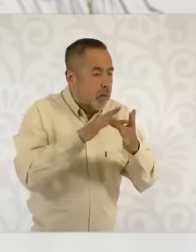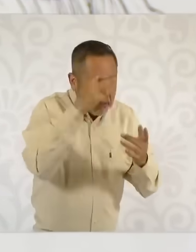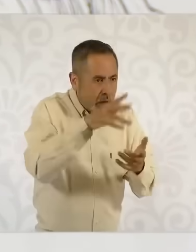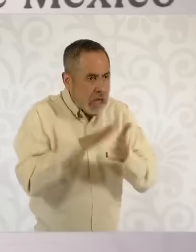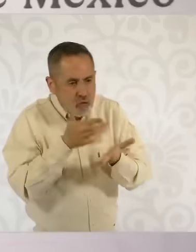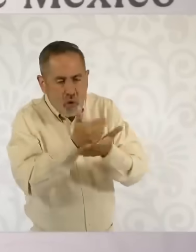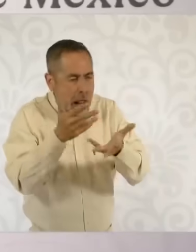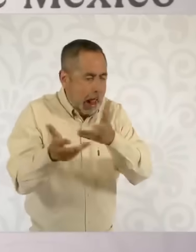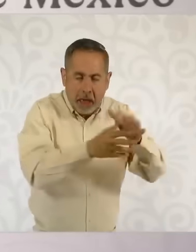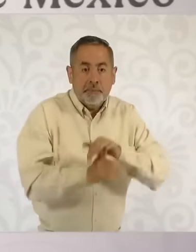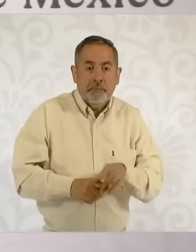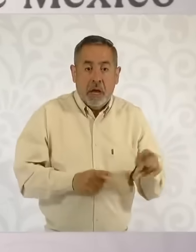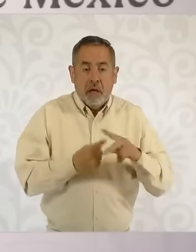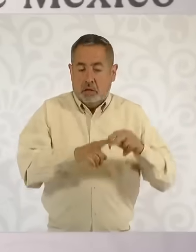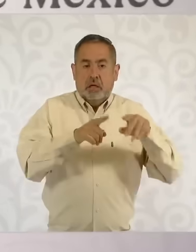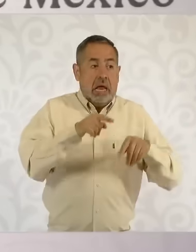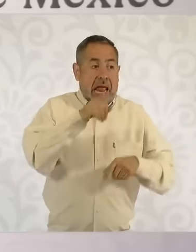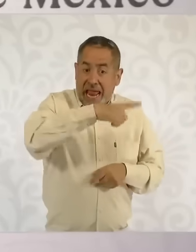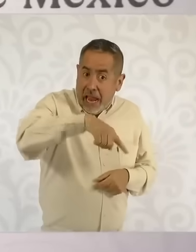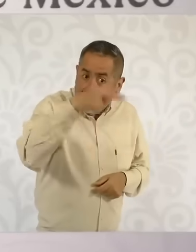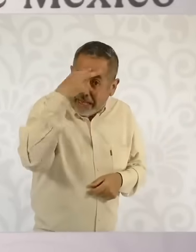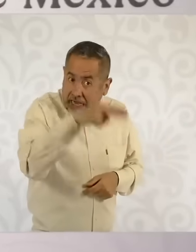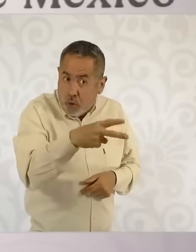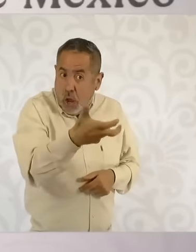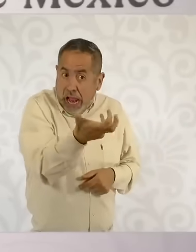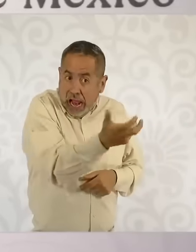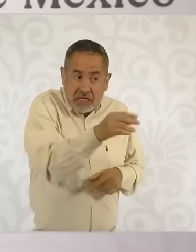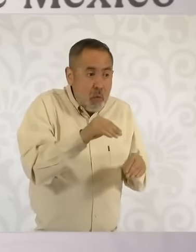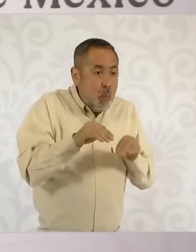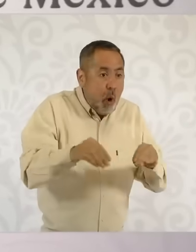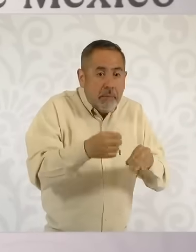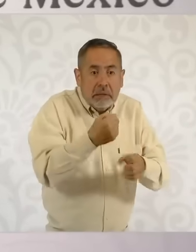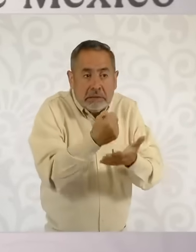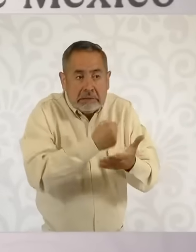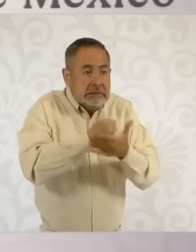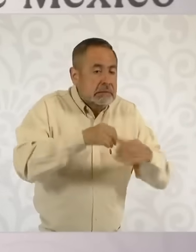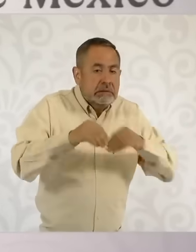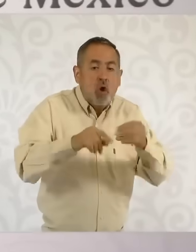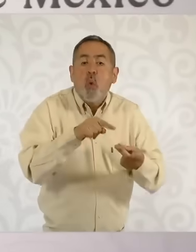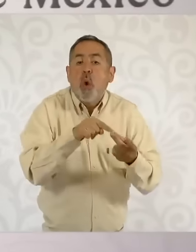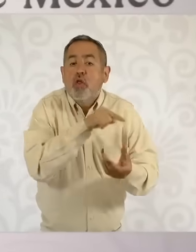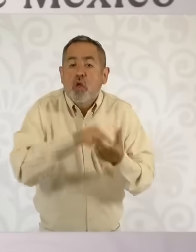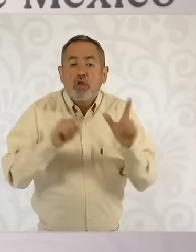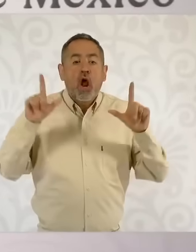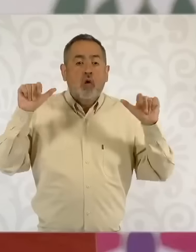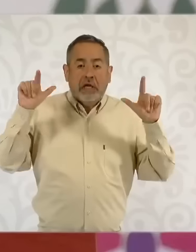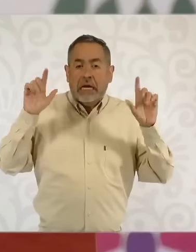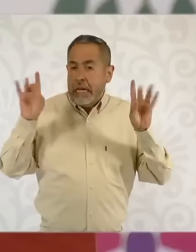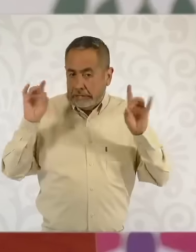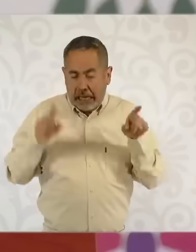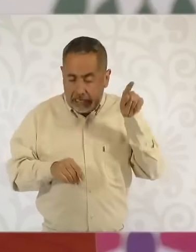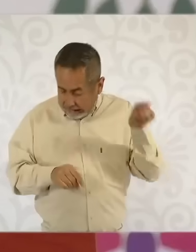Esto desata pues una serie de movilizaciones en particular en la ciudad de Los Ángeles